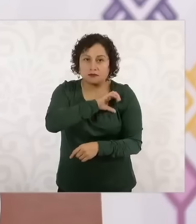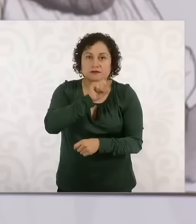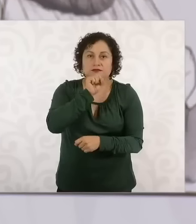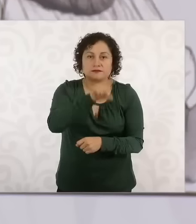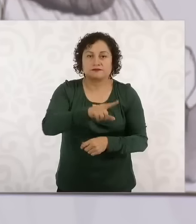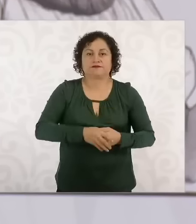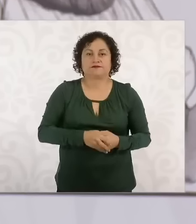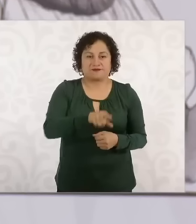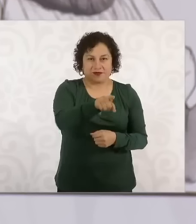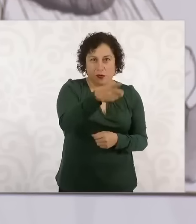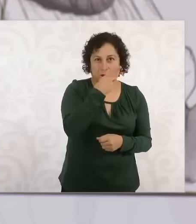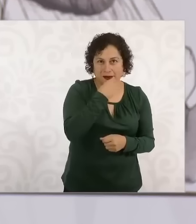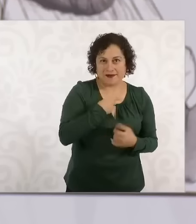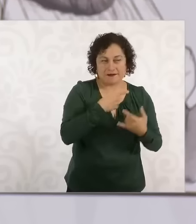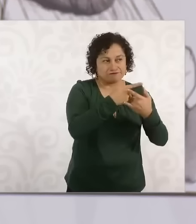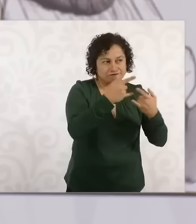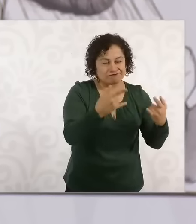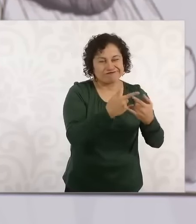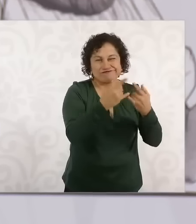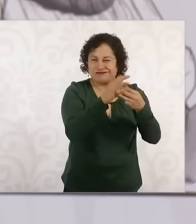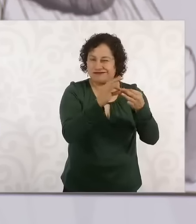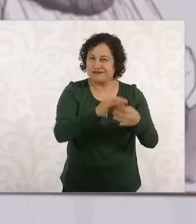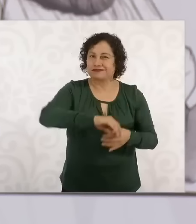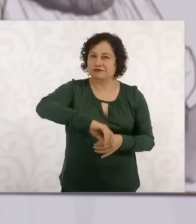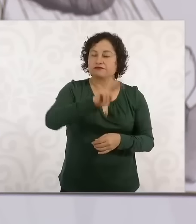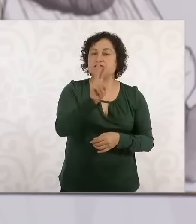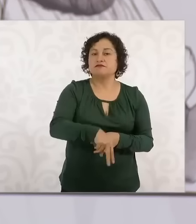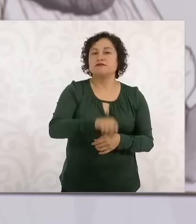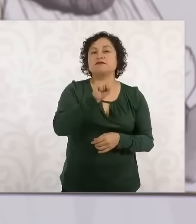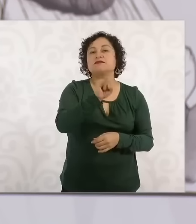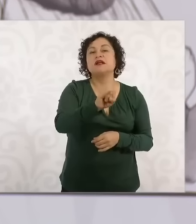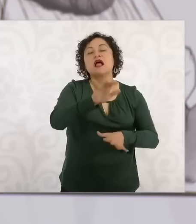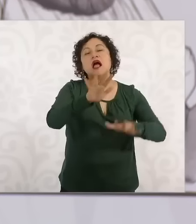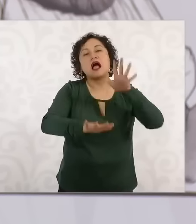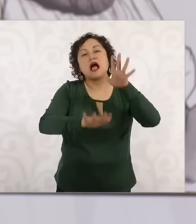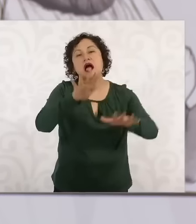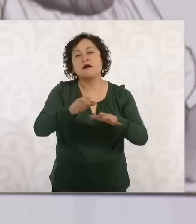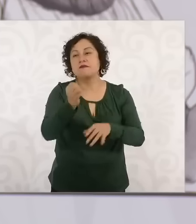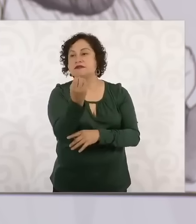que muchas veces tiene que ver con lo rutinario de la atención, no del médico necesariamente,